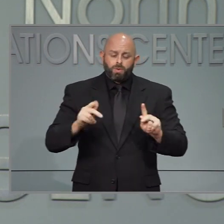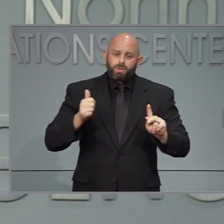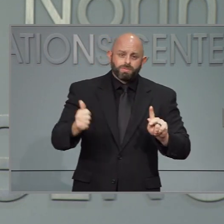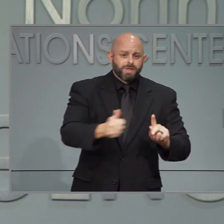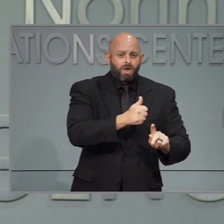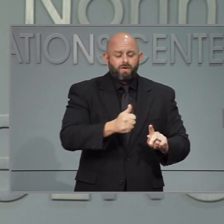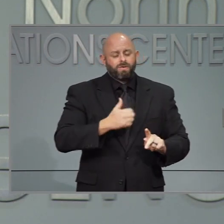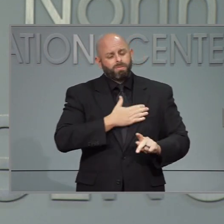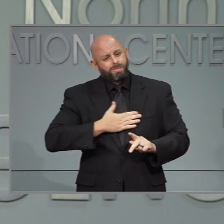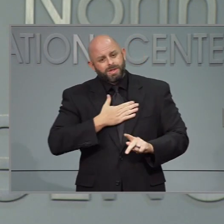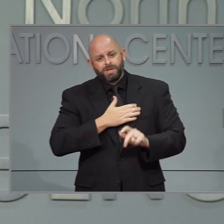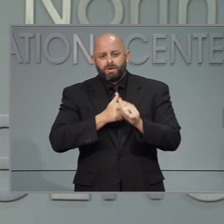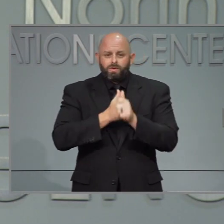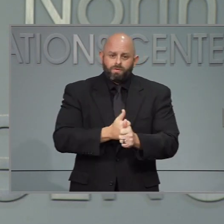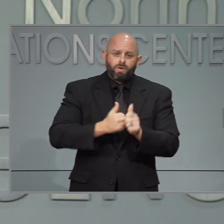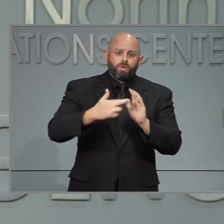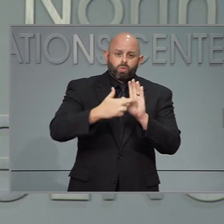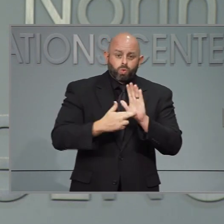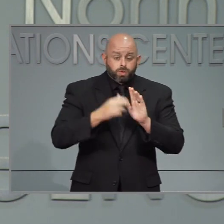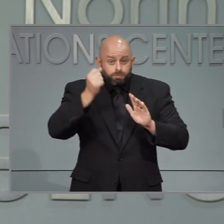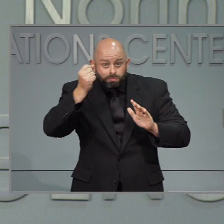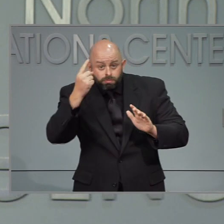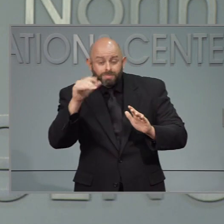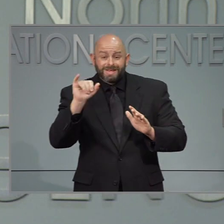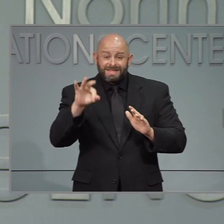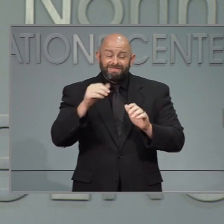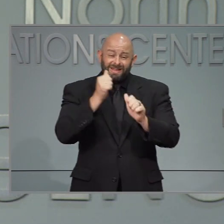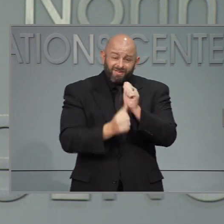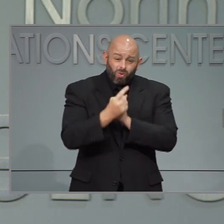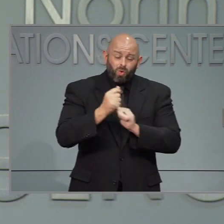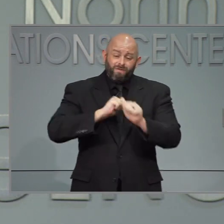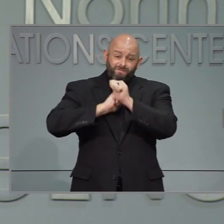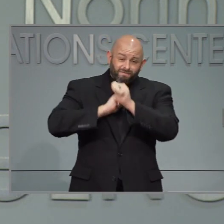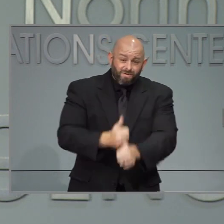nosotros realmente pudiéramos reducir la propagación del